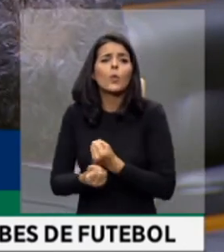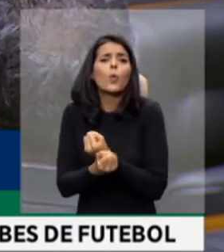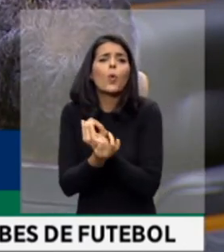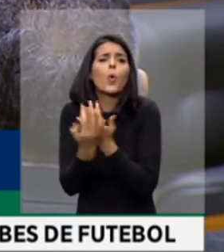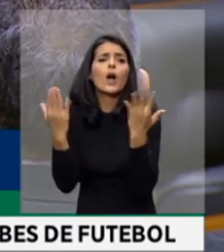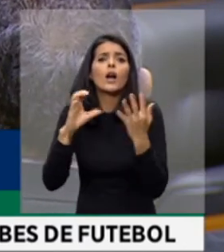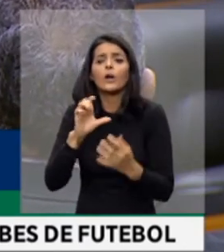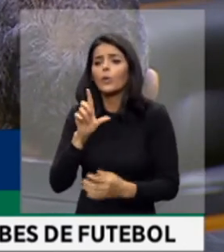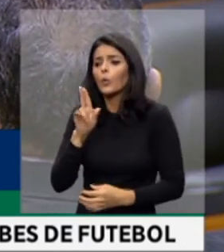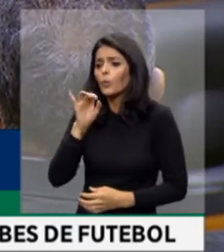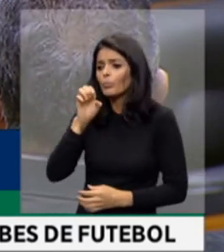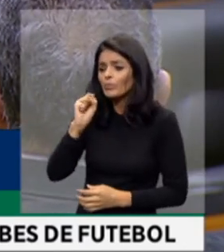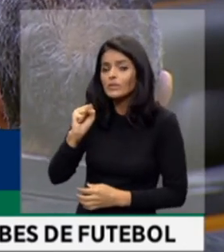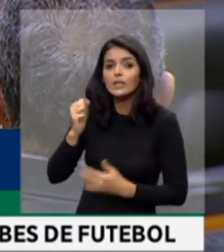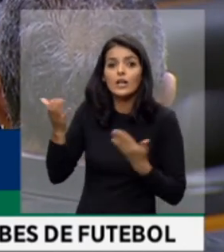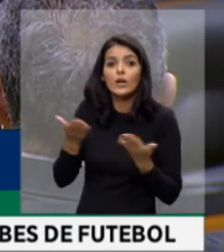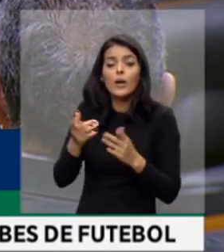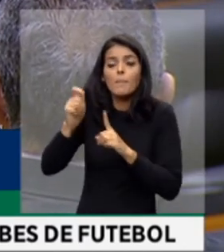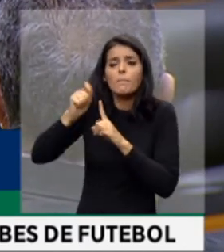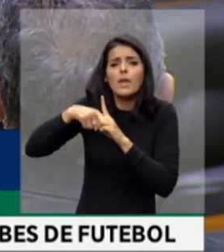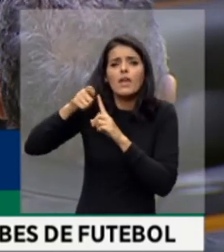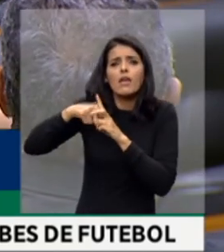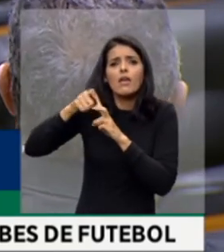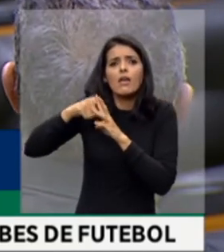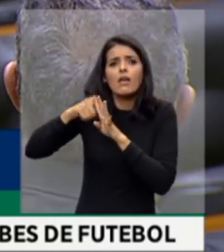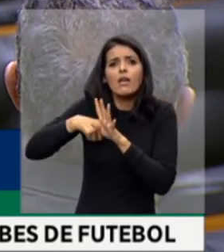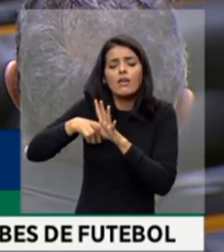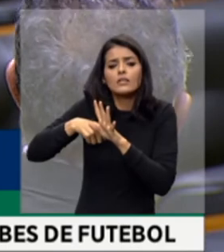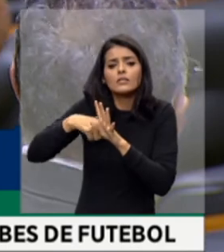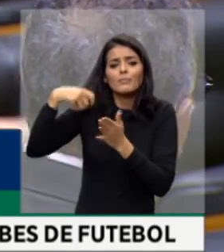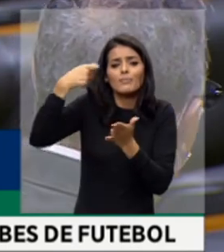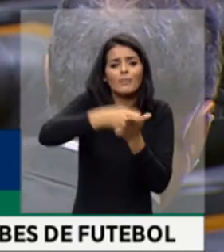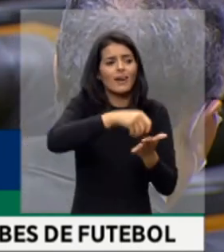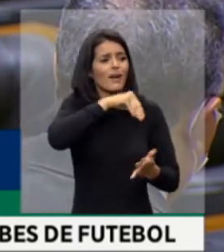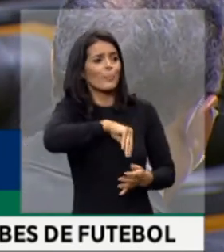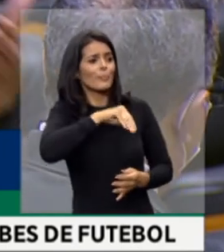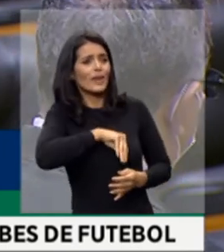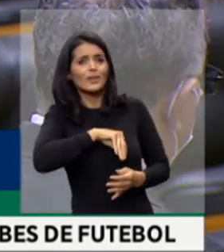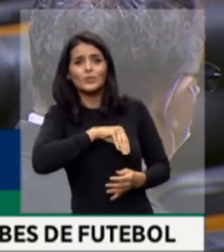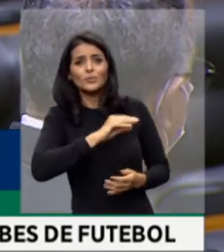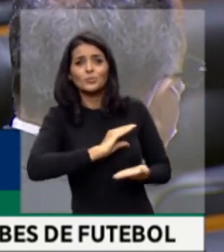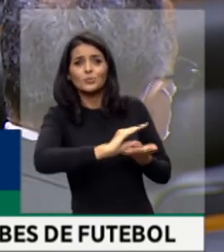VOTA O PSOL? -- [DEPUTADA]: OLHA NÓS QUEREMOS ENCAMINHAR SIM É EMENDA, NA VERDADE ELA É UMA PROTEÇÃO AOS TRABALHADORES, AOS ATLETAS, AOS FUNCIONÁRIOS